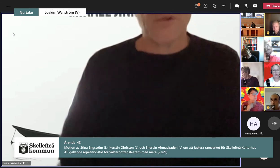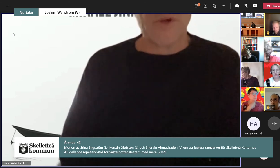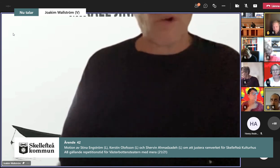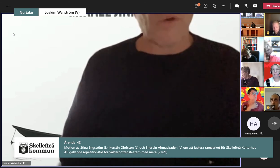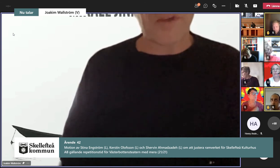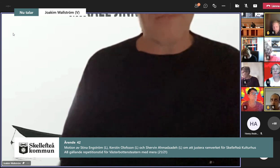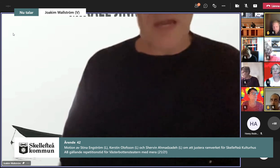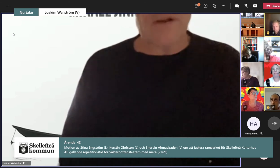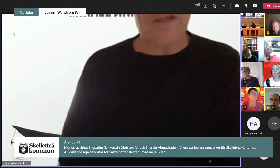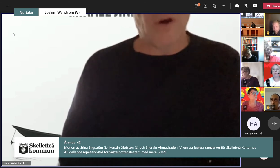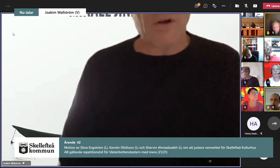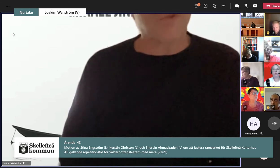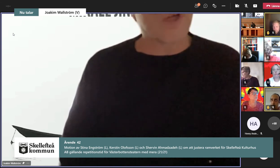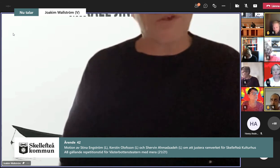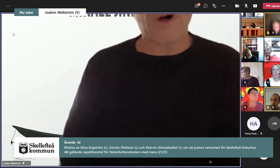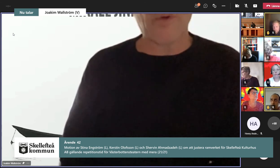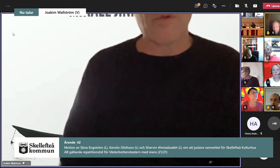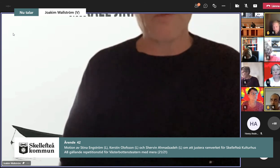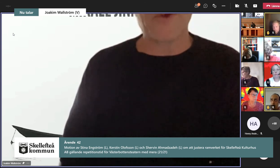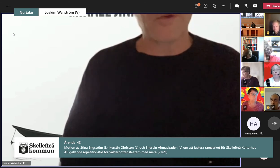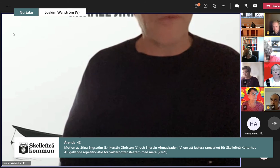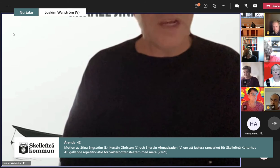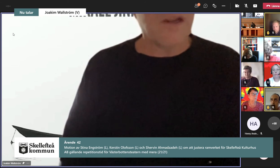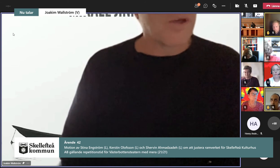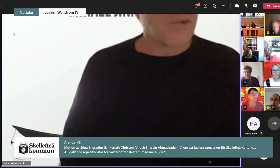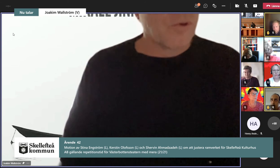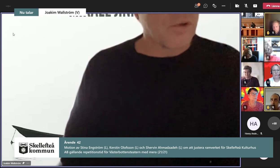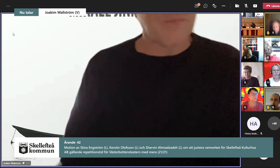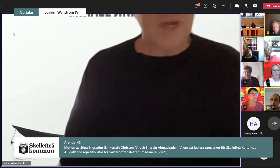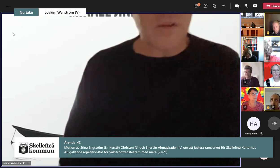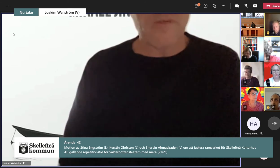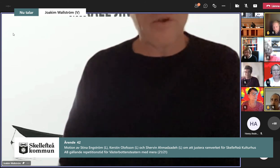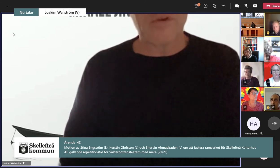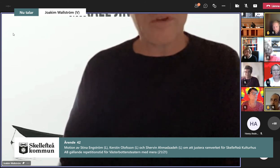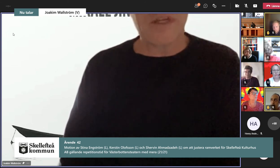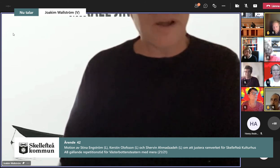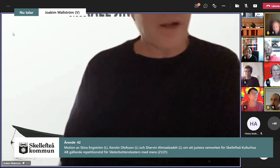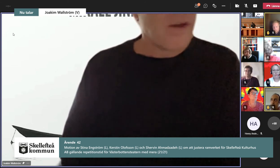Kulturen kostar mer idag och du kan skaka på huvudet mycket väl kulturkossan mer än de har gjort tidigare